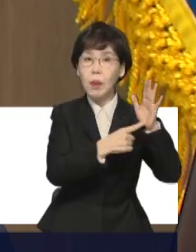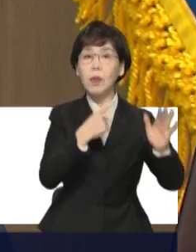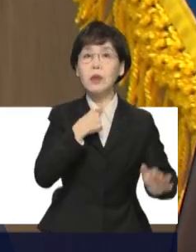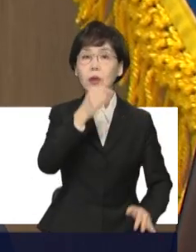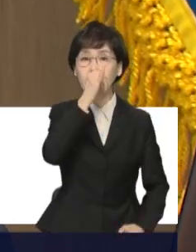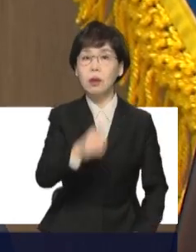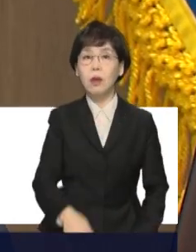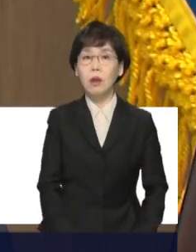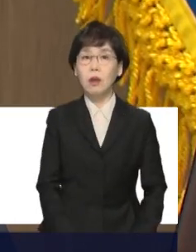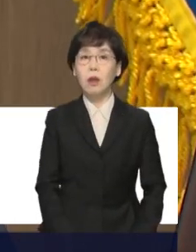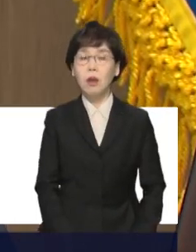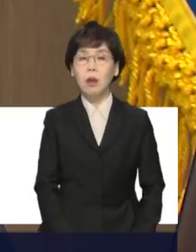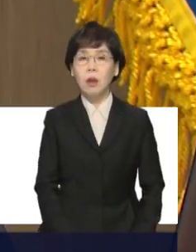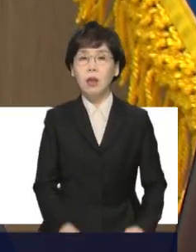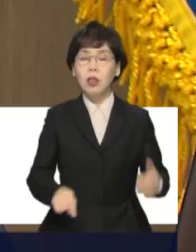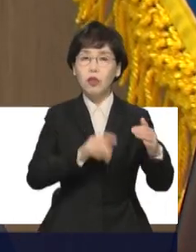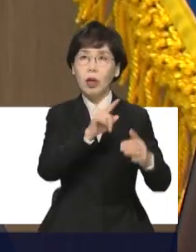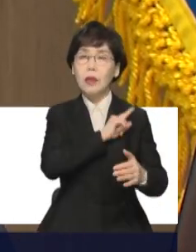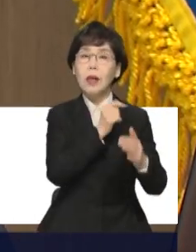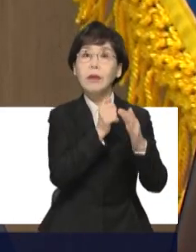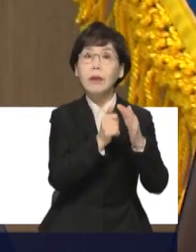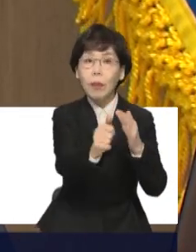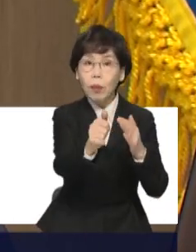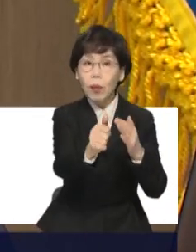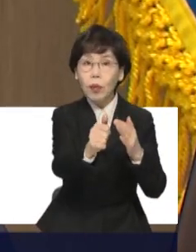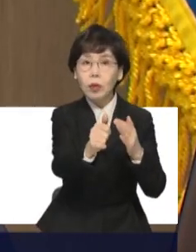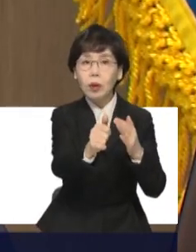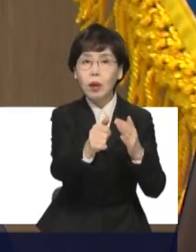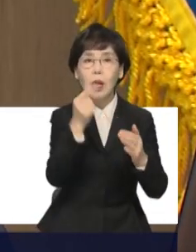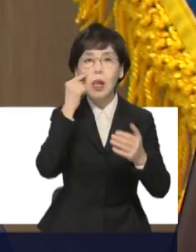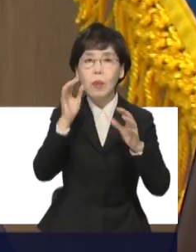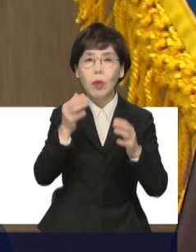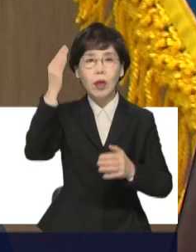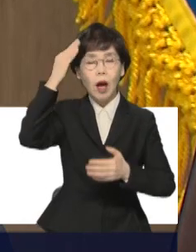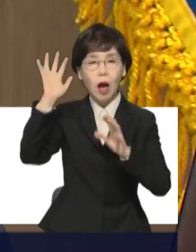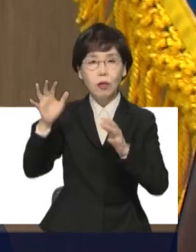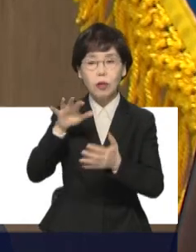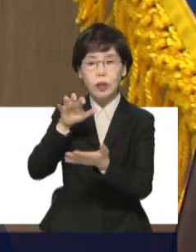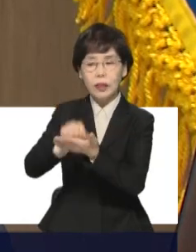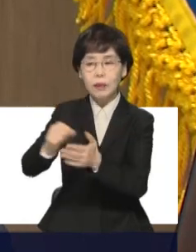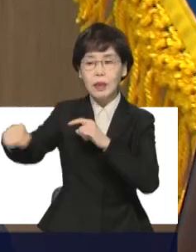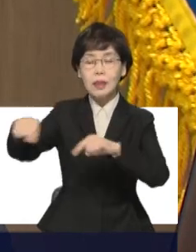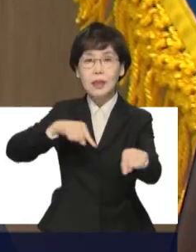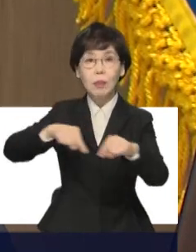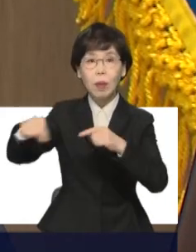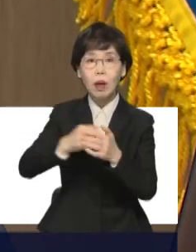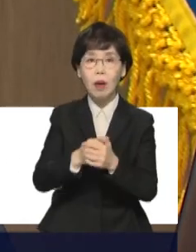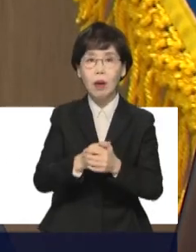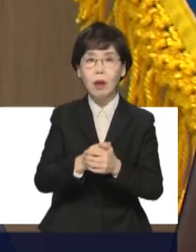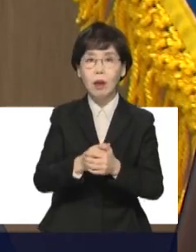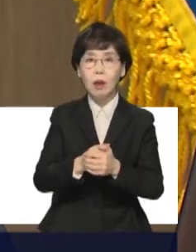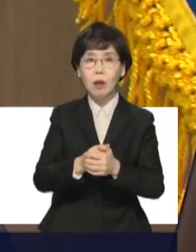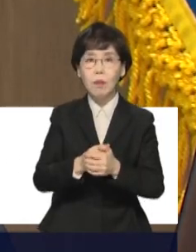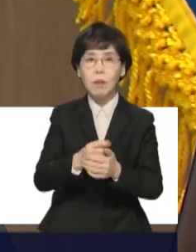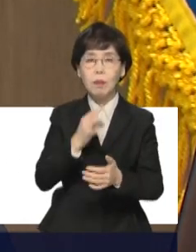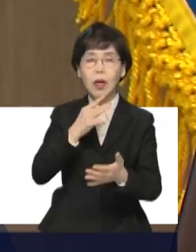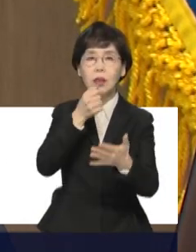이 중 가장 대표적인 것이 일본이 한국 식민지배를 따로 특정해서 통절한 반성과